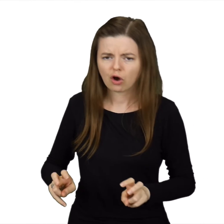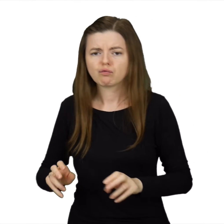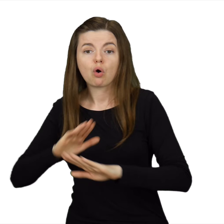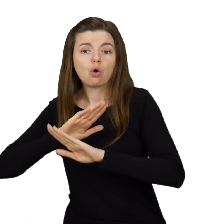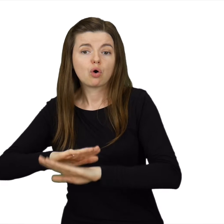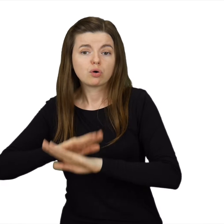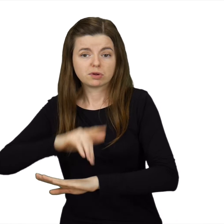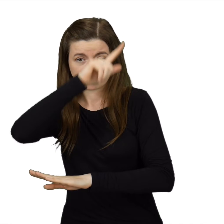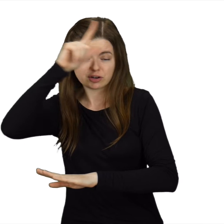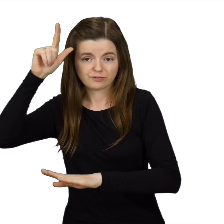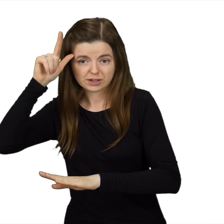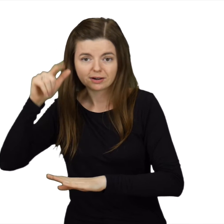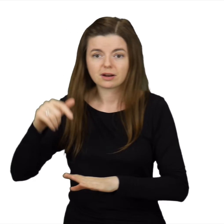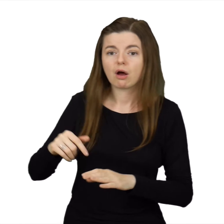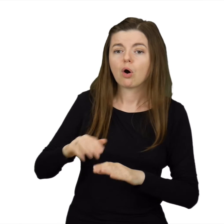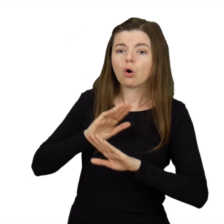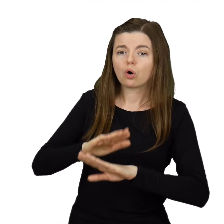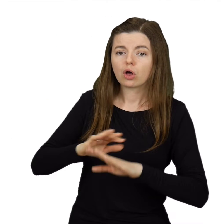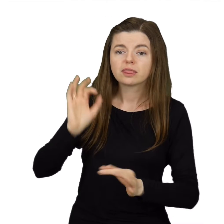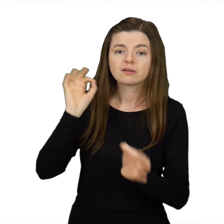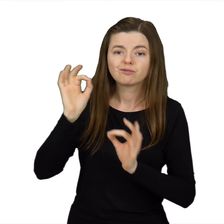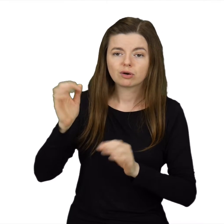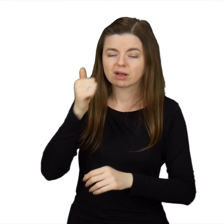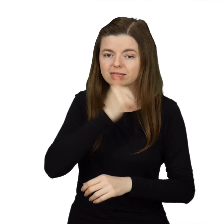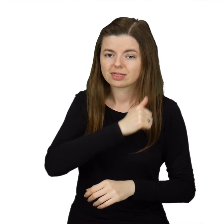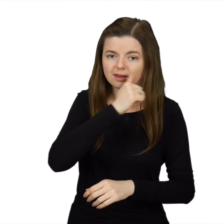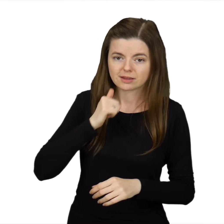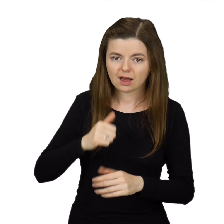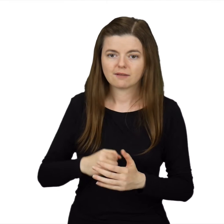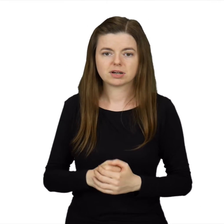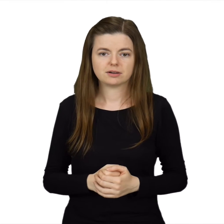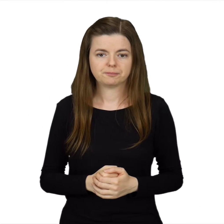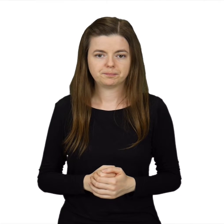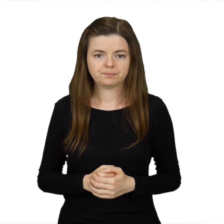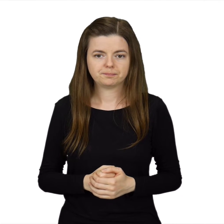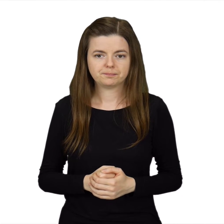obrony cywilnej i ochrony informacji niejawnych,